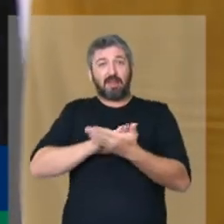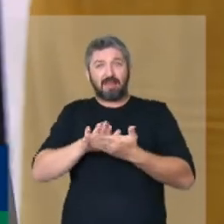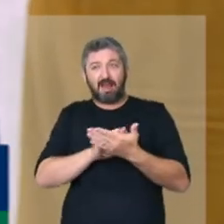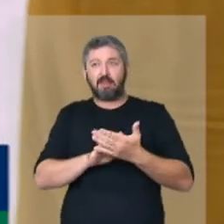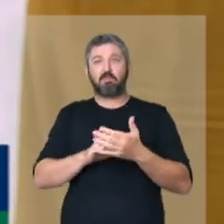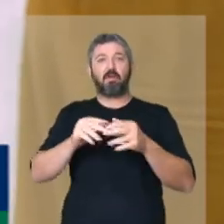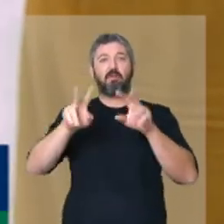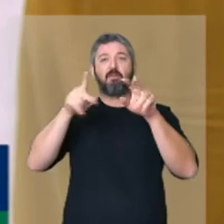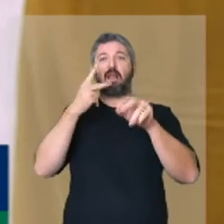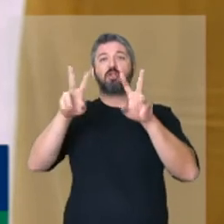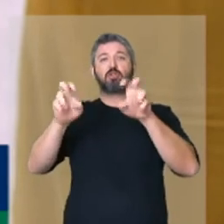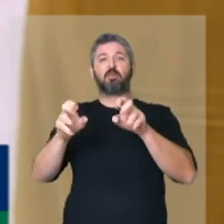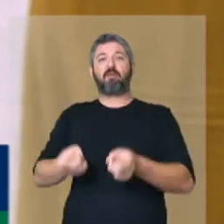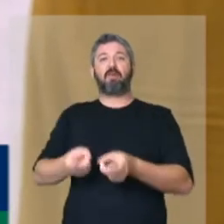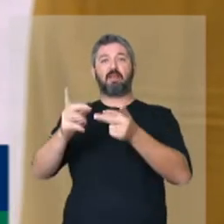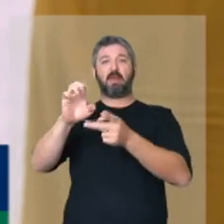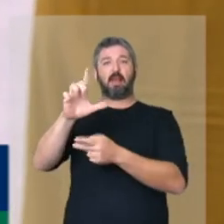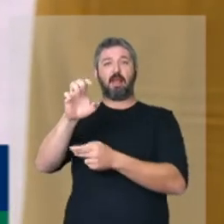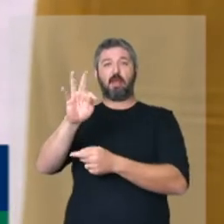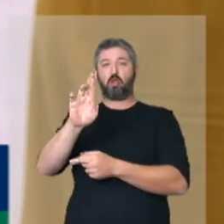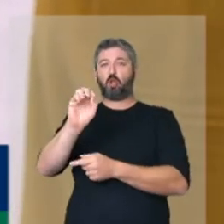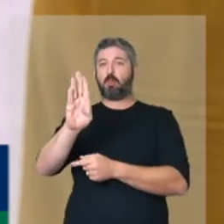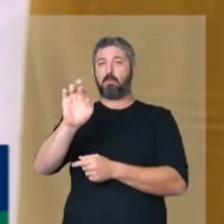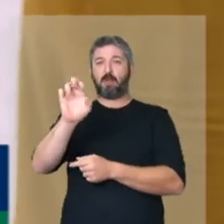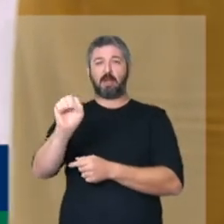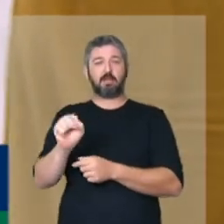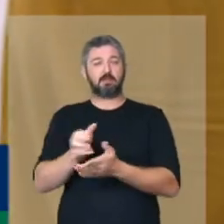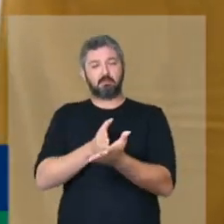VENDER A ELETROBRAS. NÓS ESTAMOS SOLICITANDO A QUESTÃO DE ORDEM, PRESIDENTE, QUE SEJA CUMPRIDA EXATAMENTE ESSA